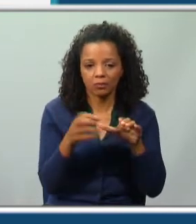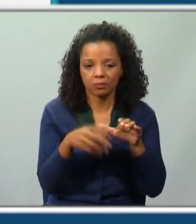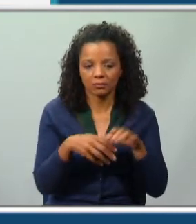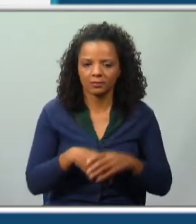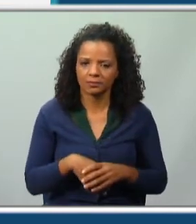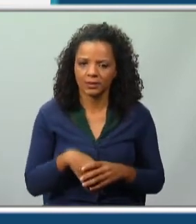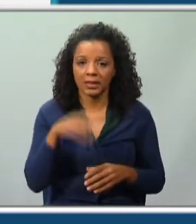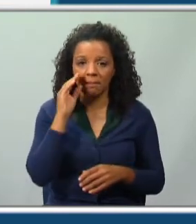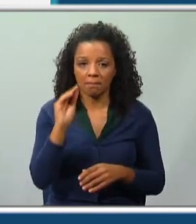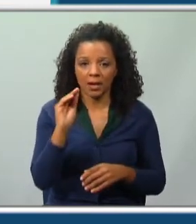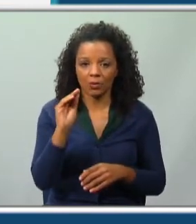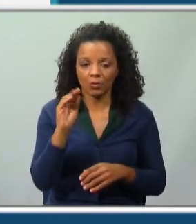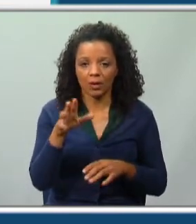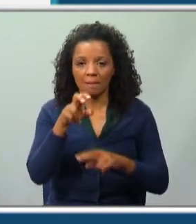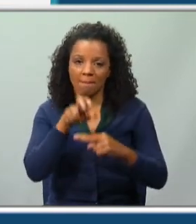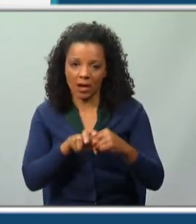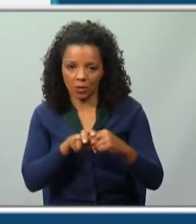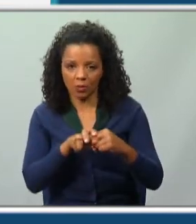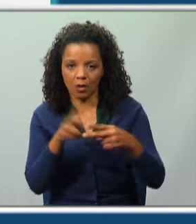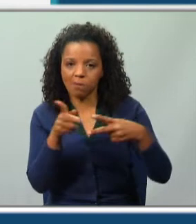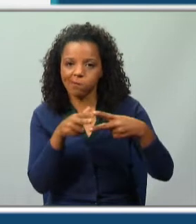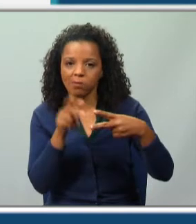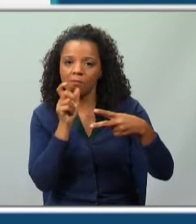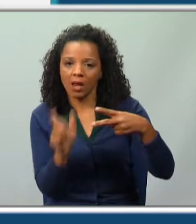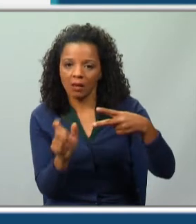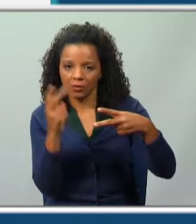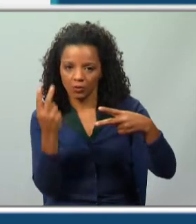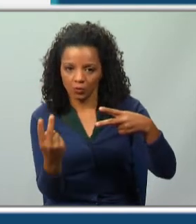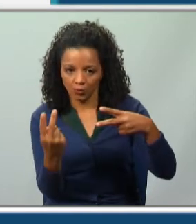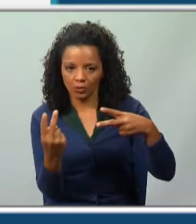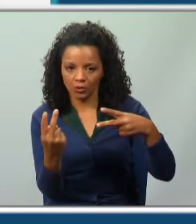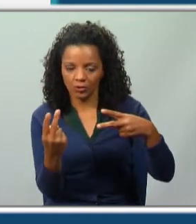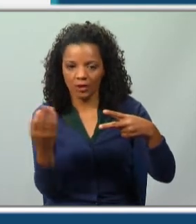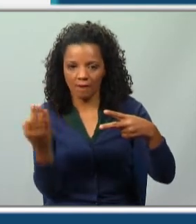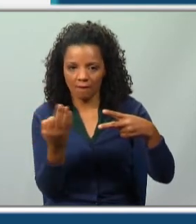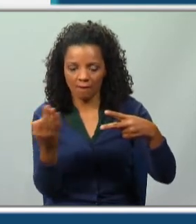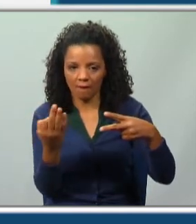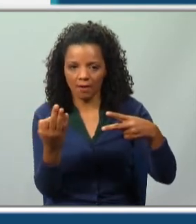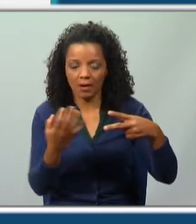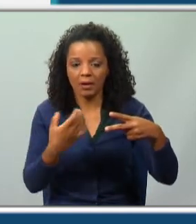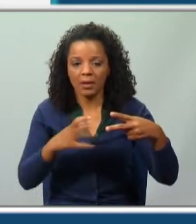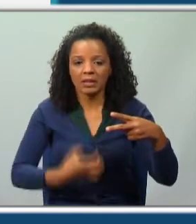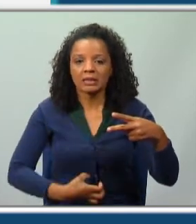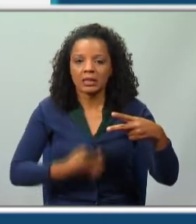o banco e banco têm significados diferentes 銀行和銀行有含義很多不同